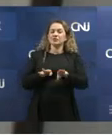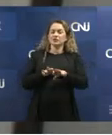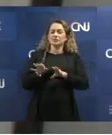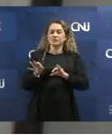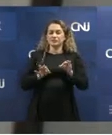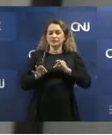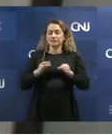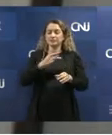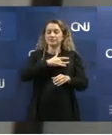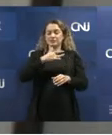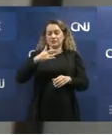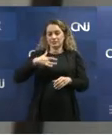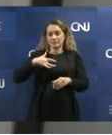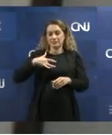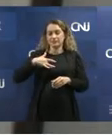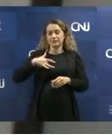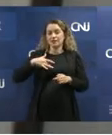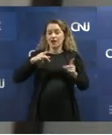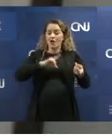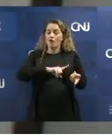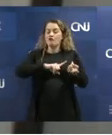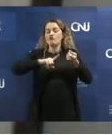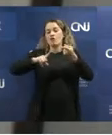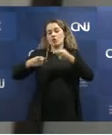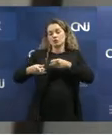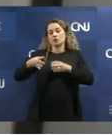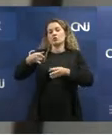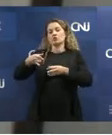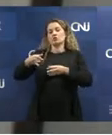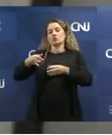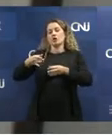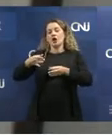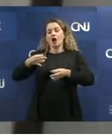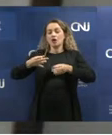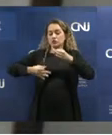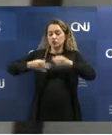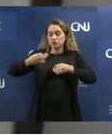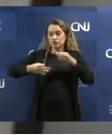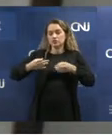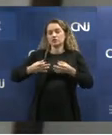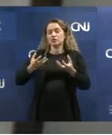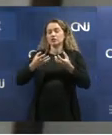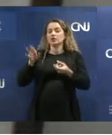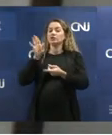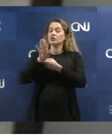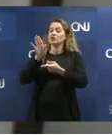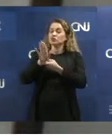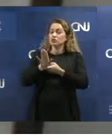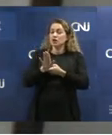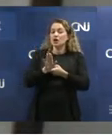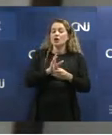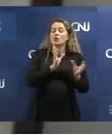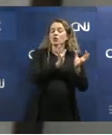Ao contrário, voltou à jurisdição, tentando dar seu contributo para as comarcas onde atua